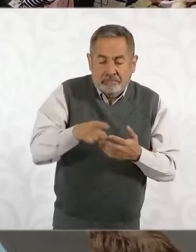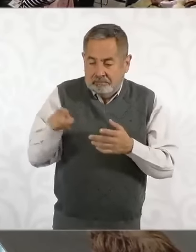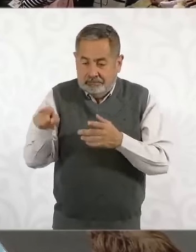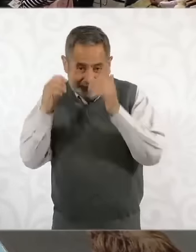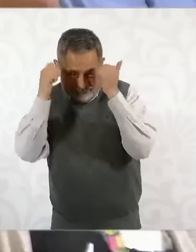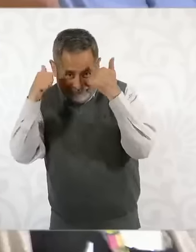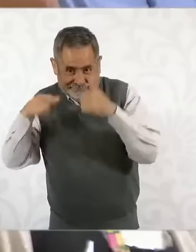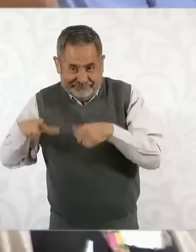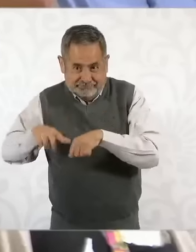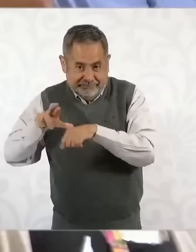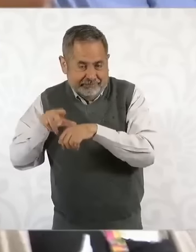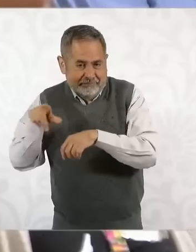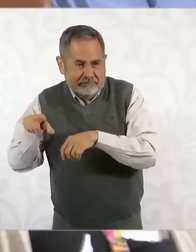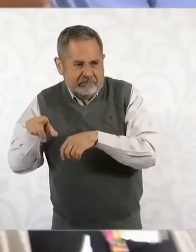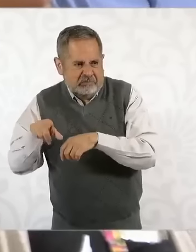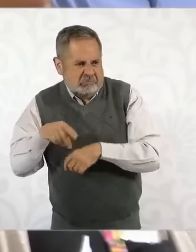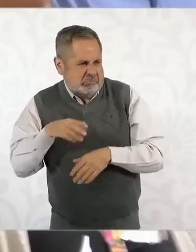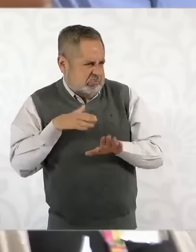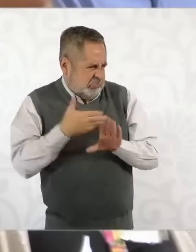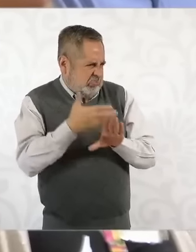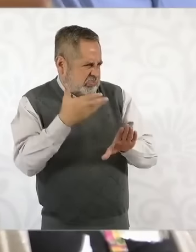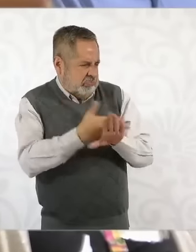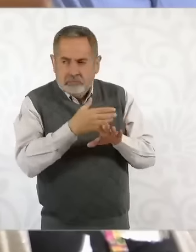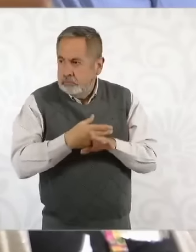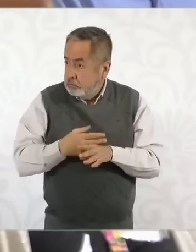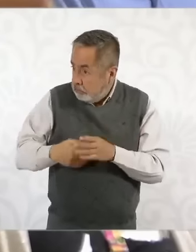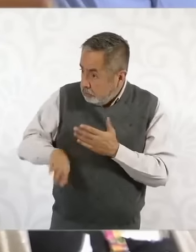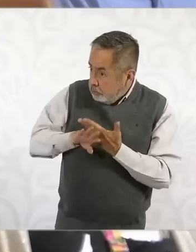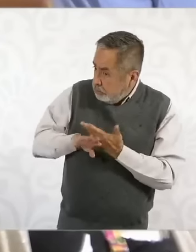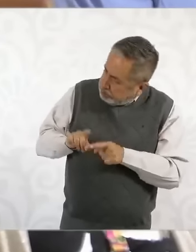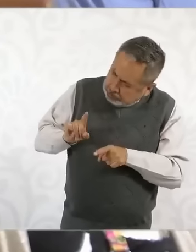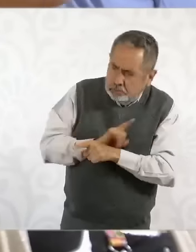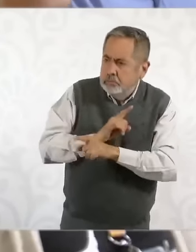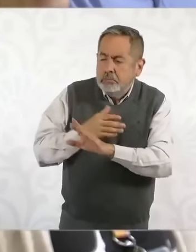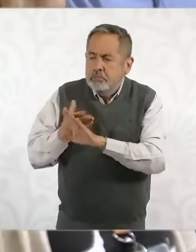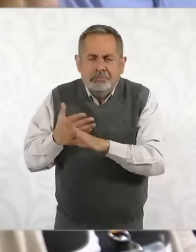que motivaron su ejecución. No sé si tenga que ver el que era muy visual,